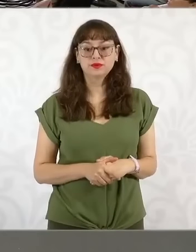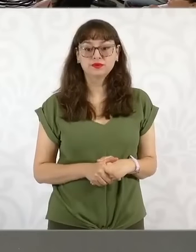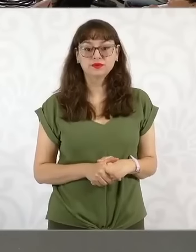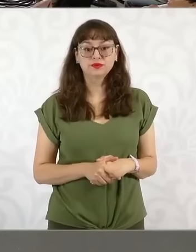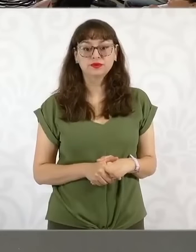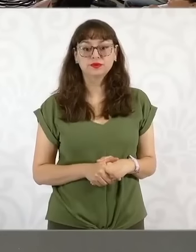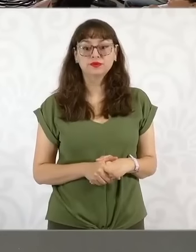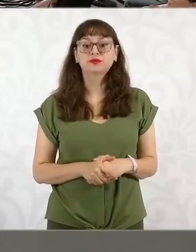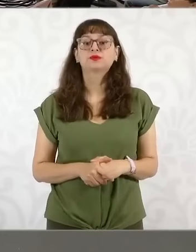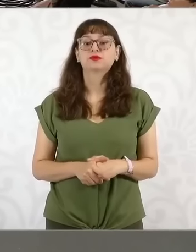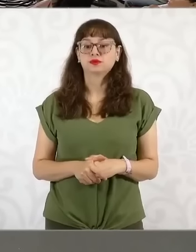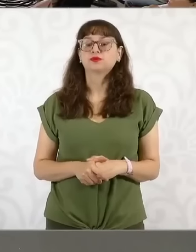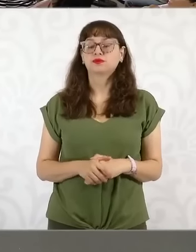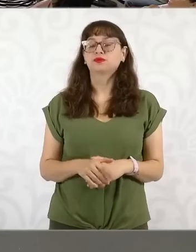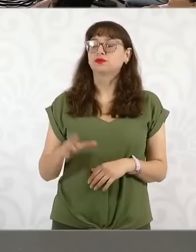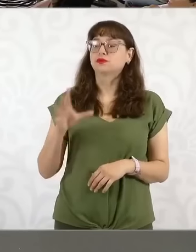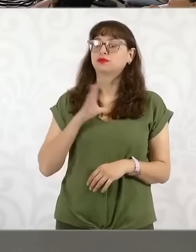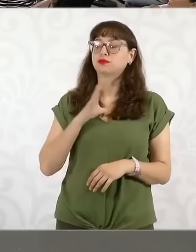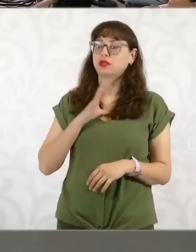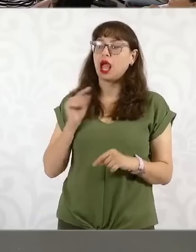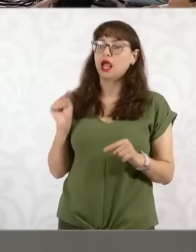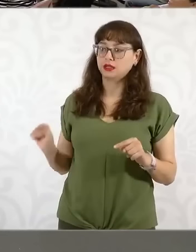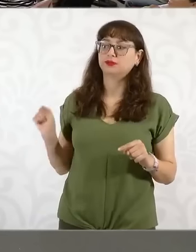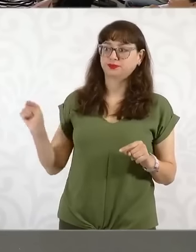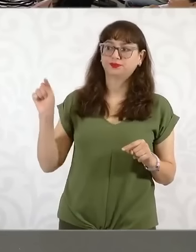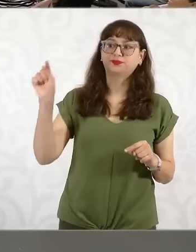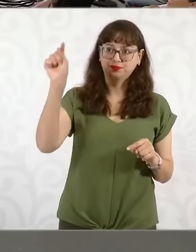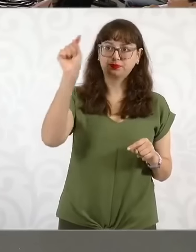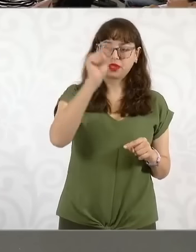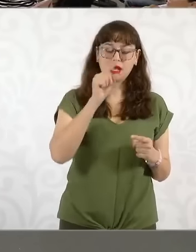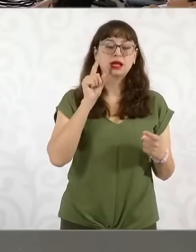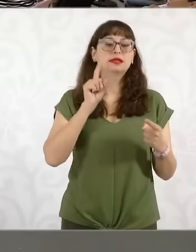Pues hay en varios estados de la República, en Sinaloa constantemente Guardia Nacional junto con